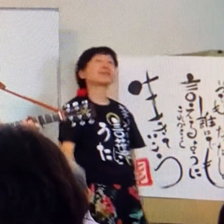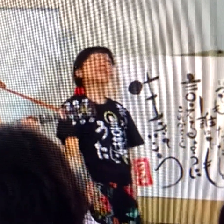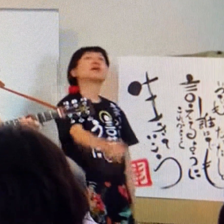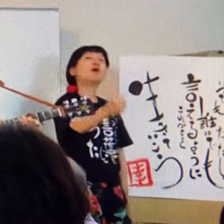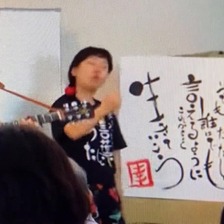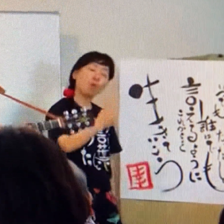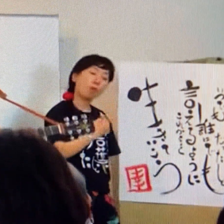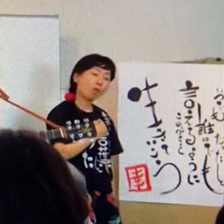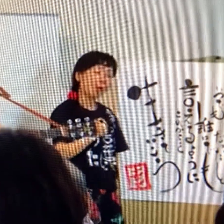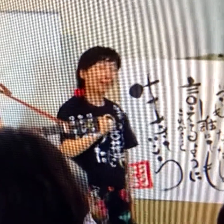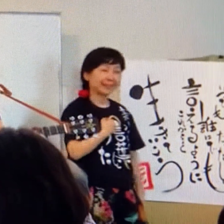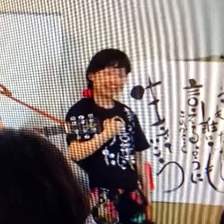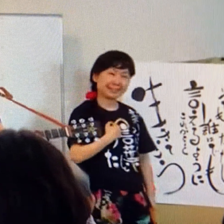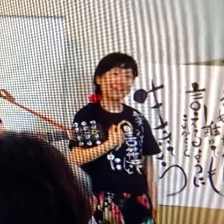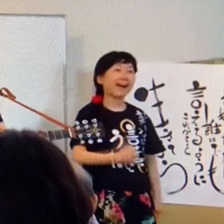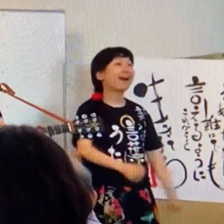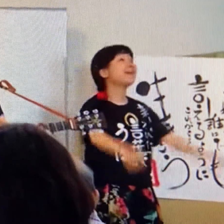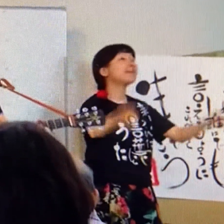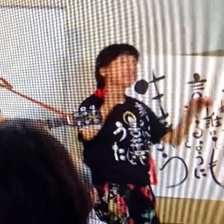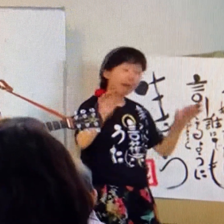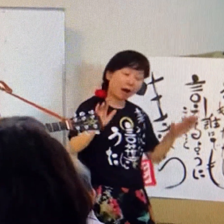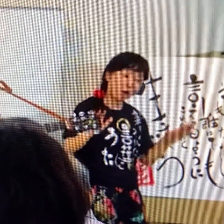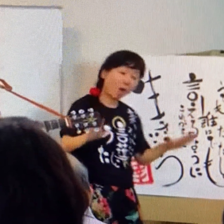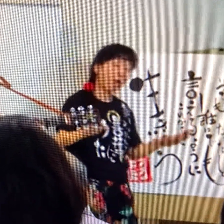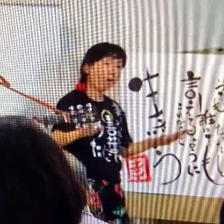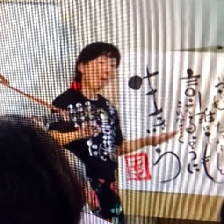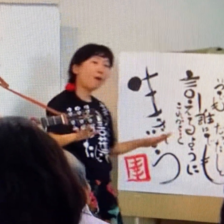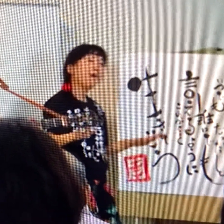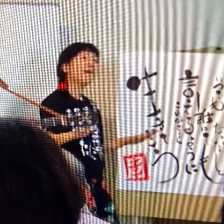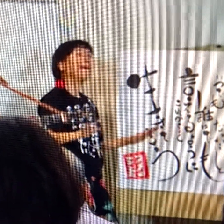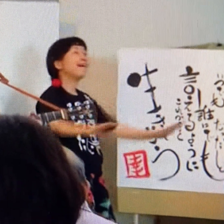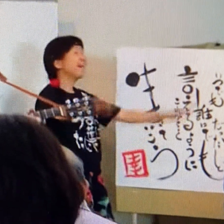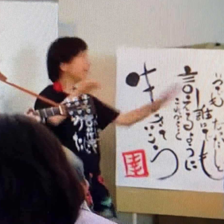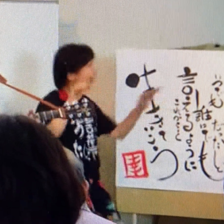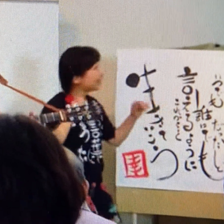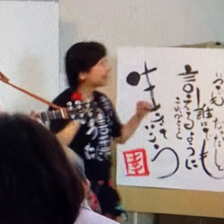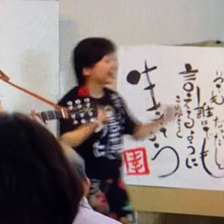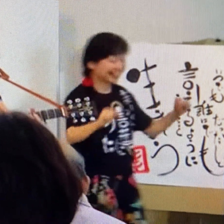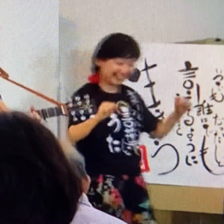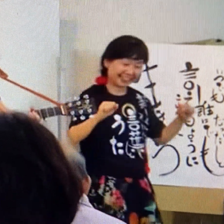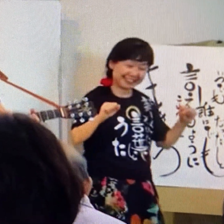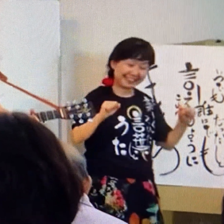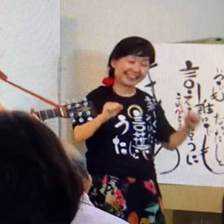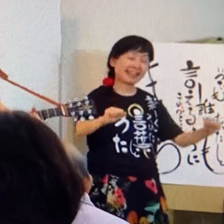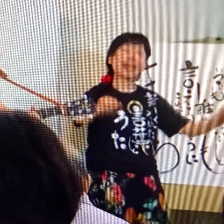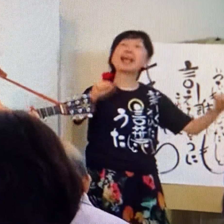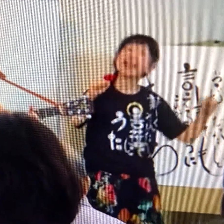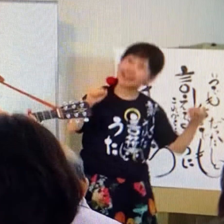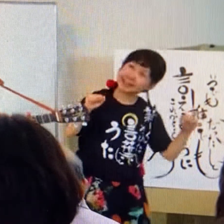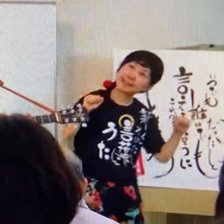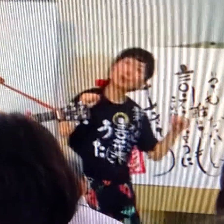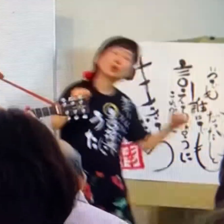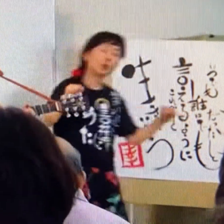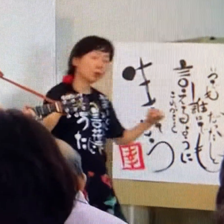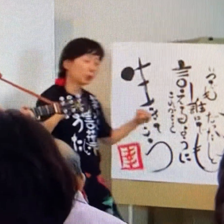私は今を 生きている